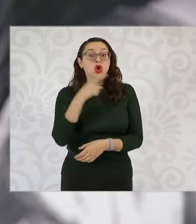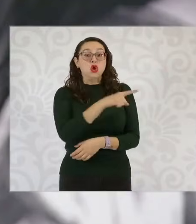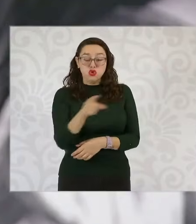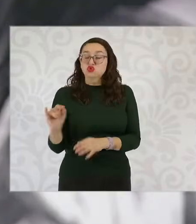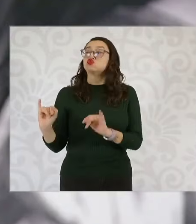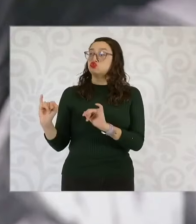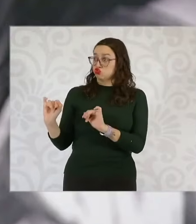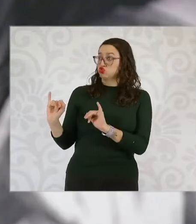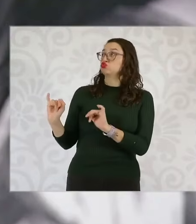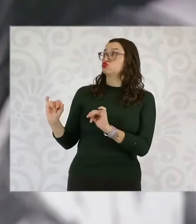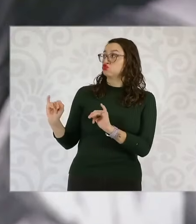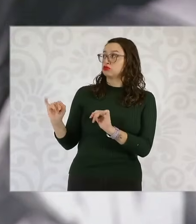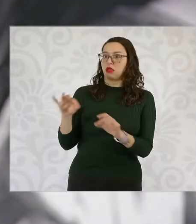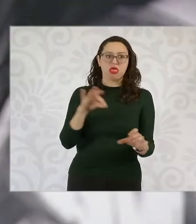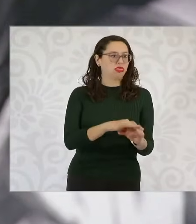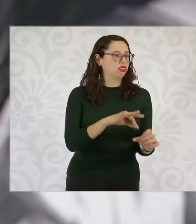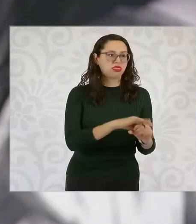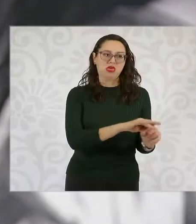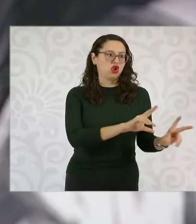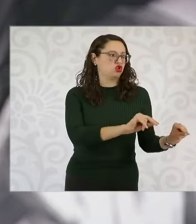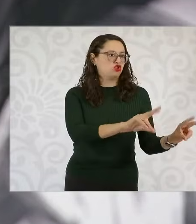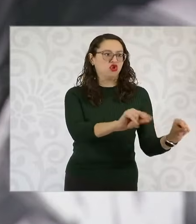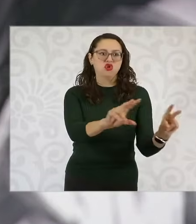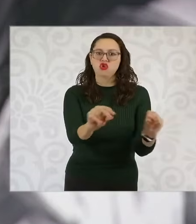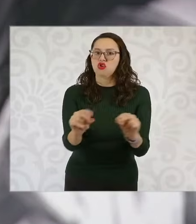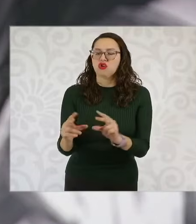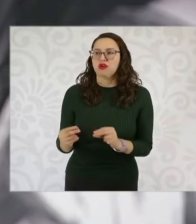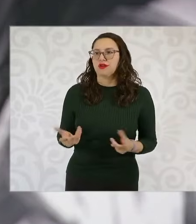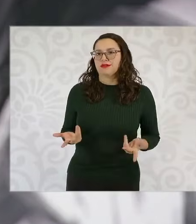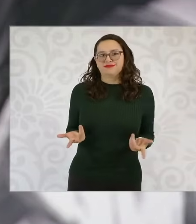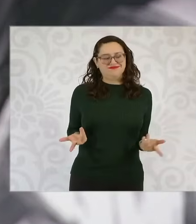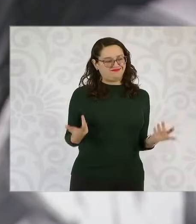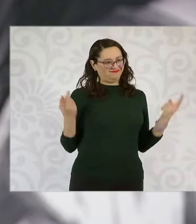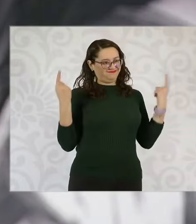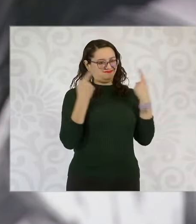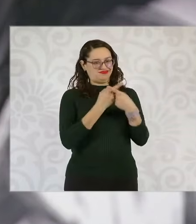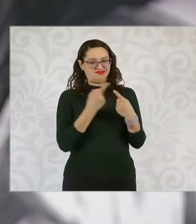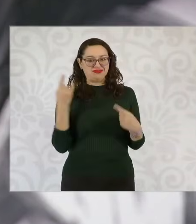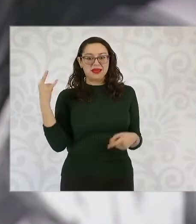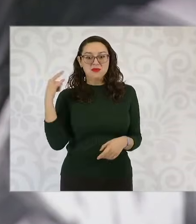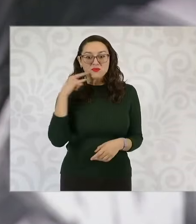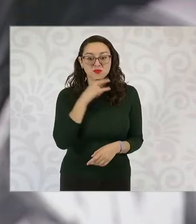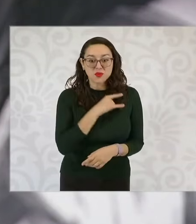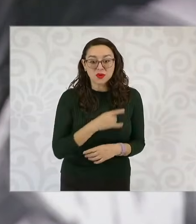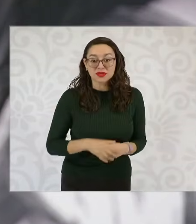presidente del pan dijo que ellos en realidad nunca han estado de acuerdo con los programas